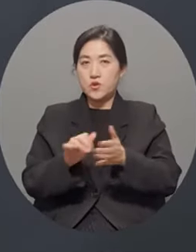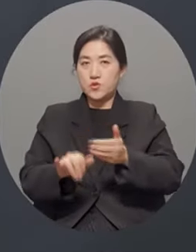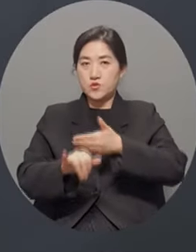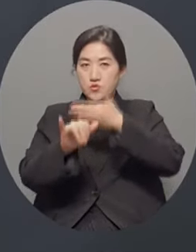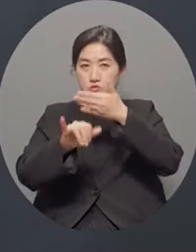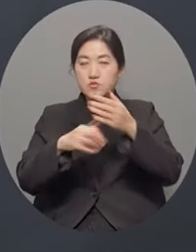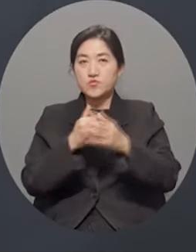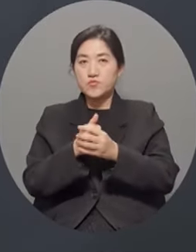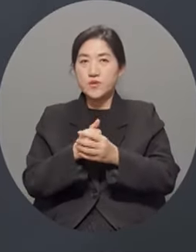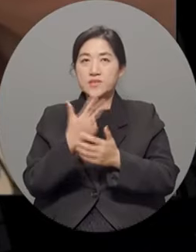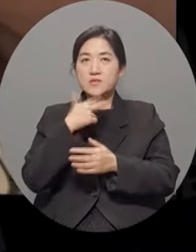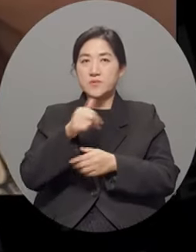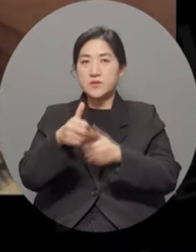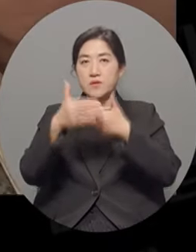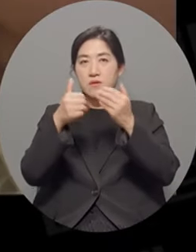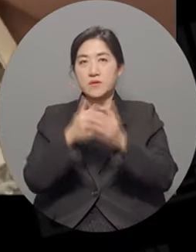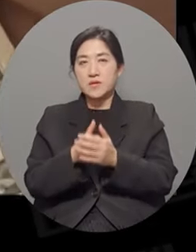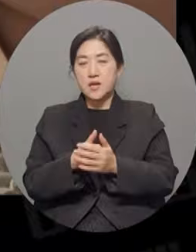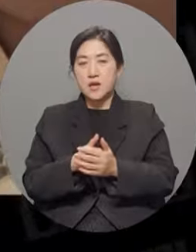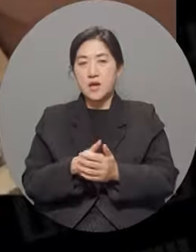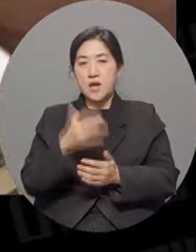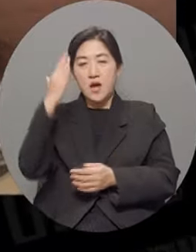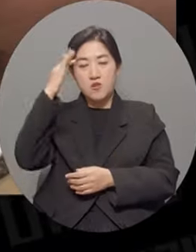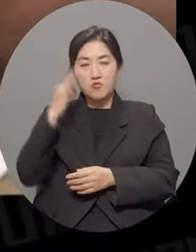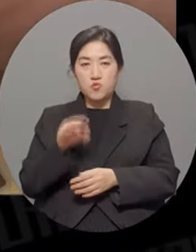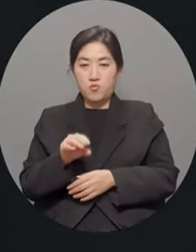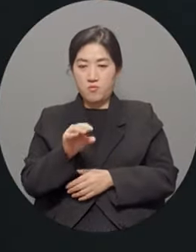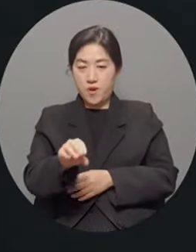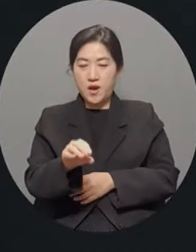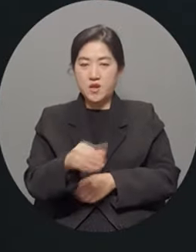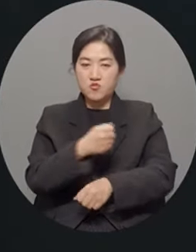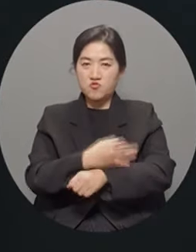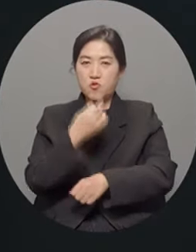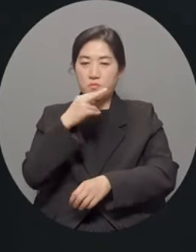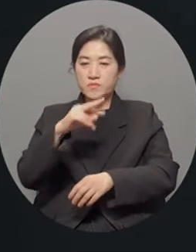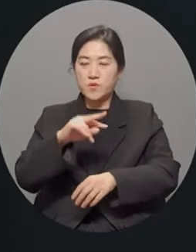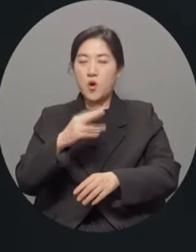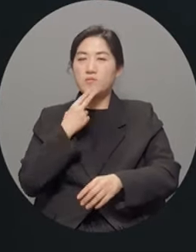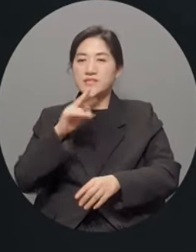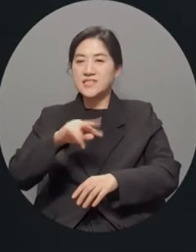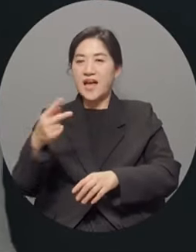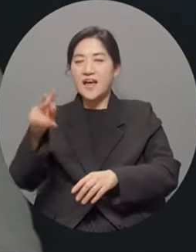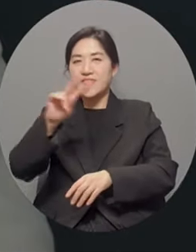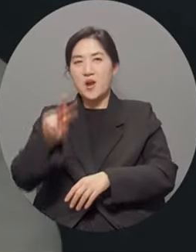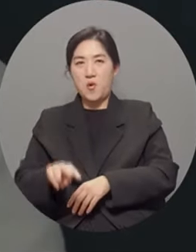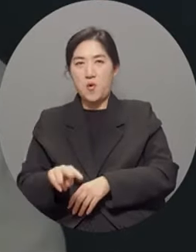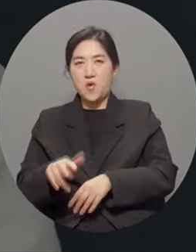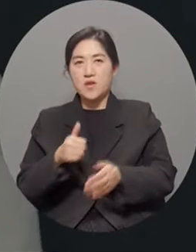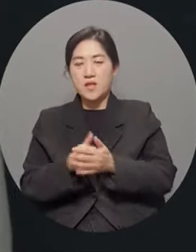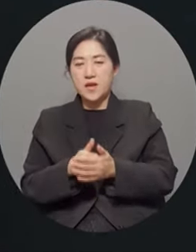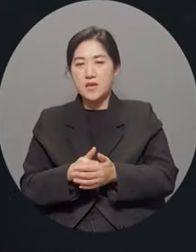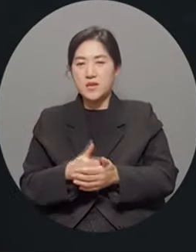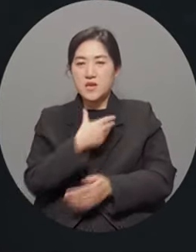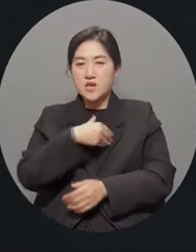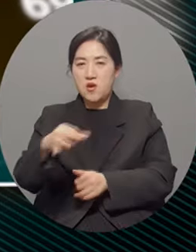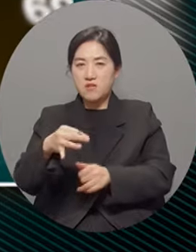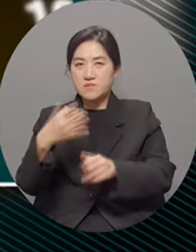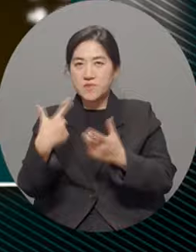(기자) 지난달 초 유튜브에 올라온 7분짜리 영상입니다. 원화로 입금하면 수수료 없이 달러로 환전해주고 연금형 달러 펀드에 투자한다고